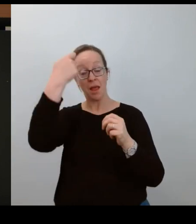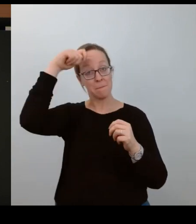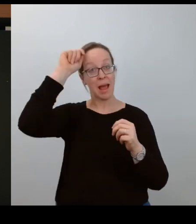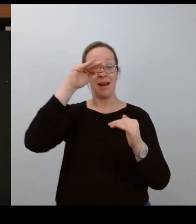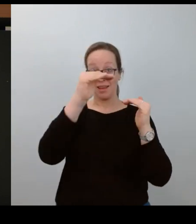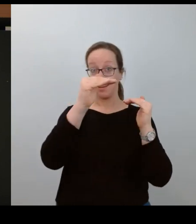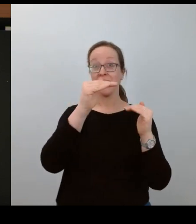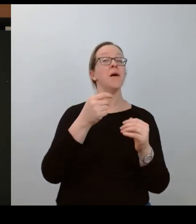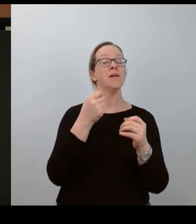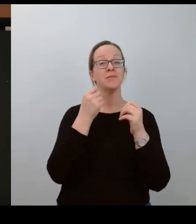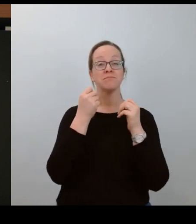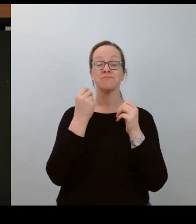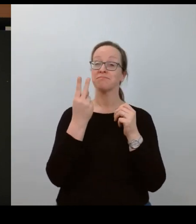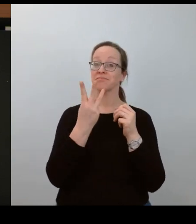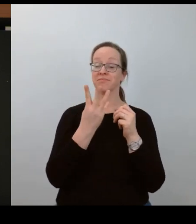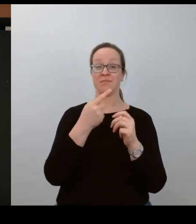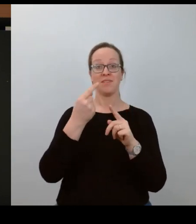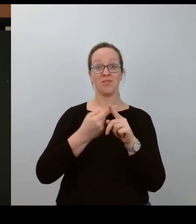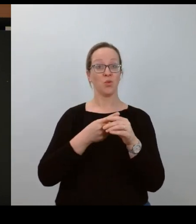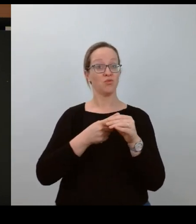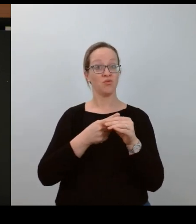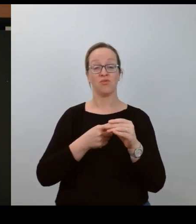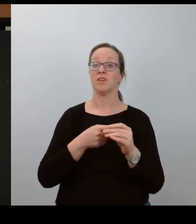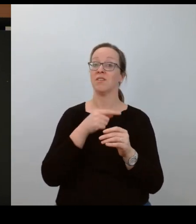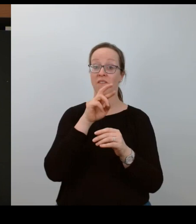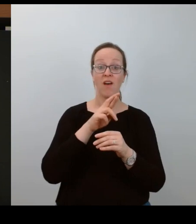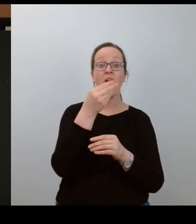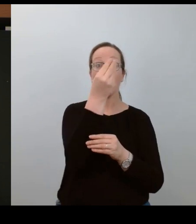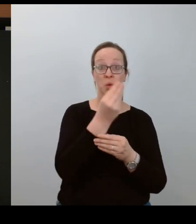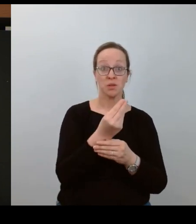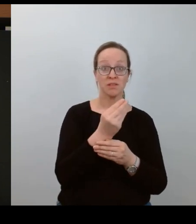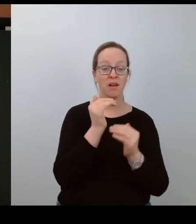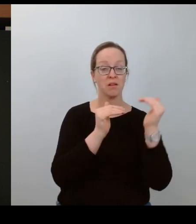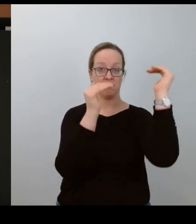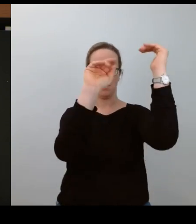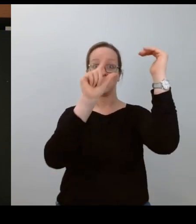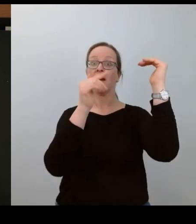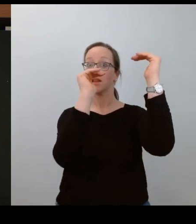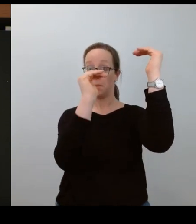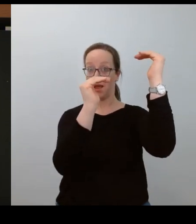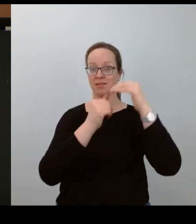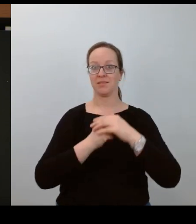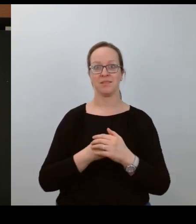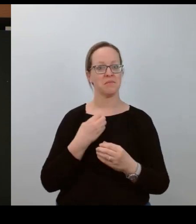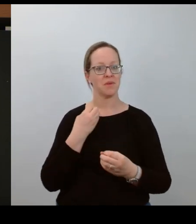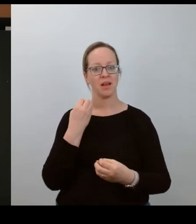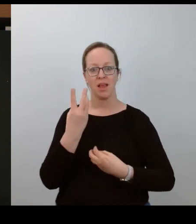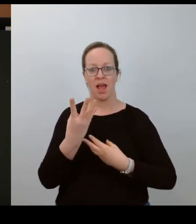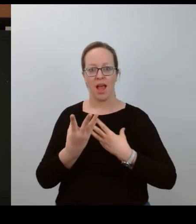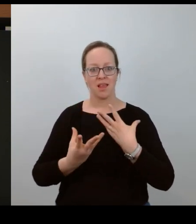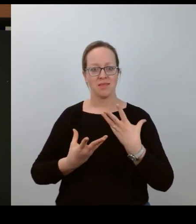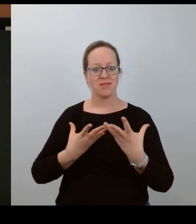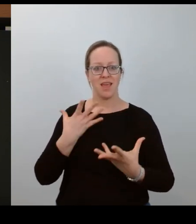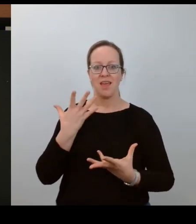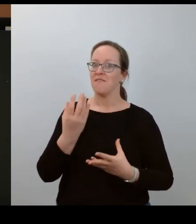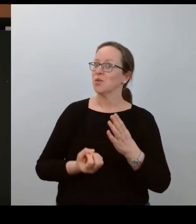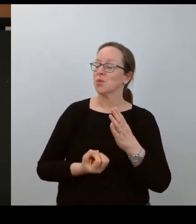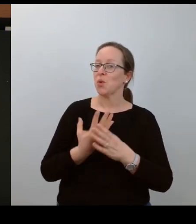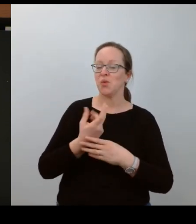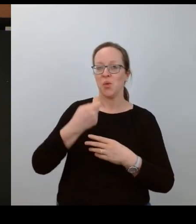Der Kollege Goini spricht er auch immer zu Recht von unserer Schwerindustr. Aber Künstlerinnen und Künstler